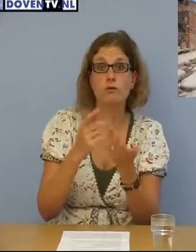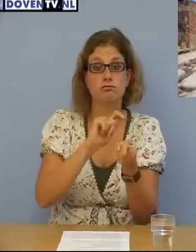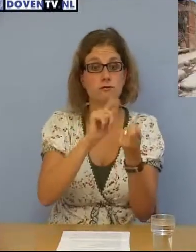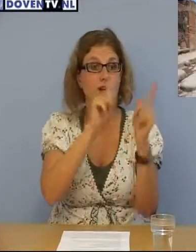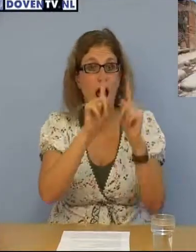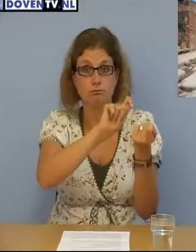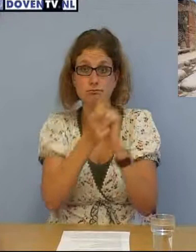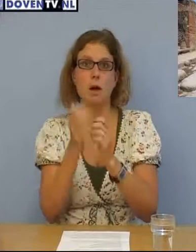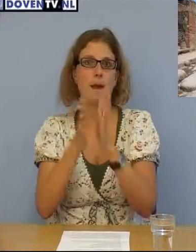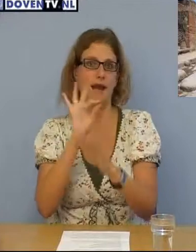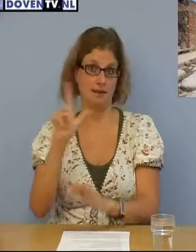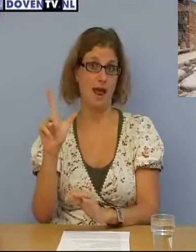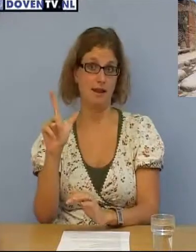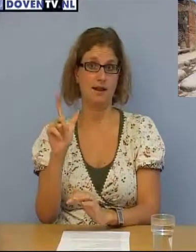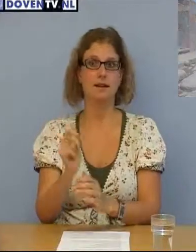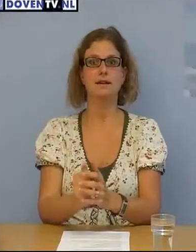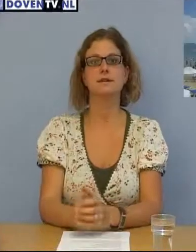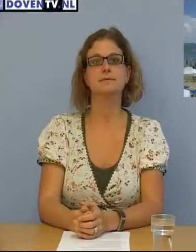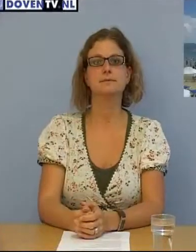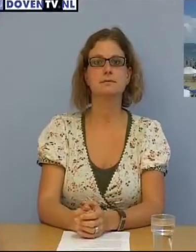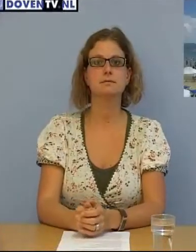om in gebarentaal.